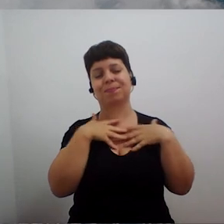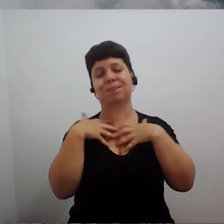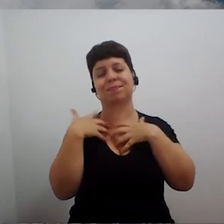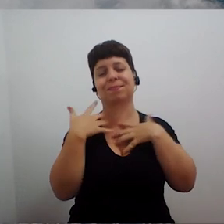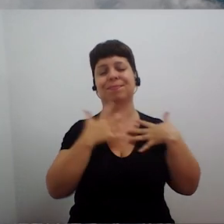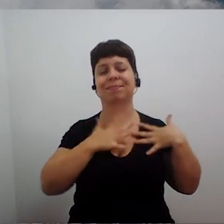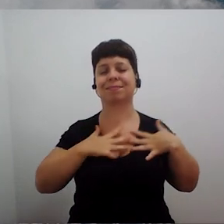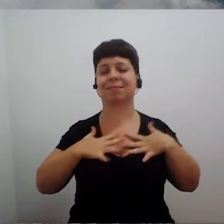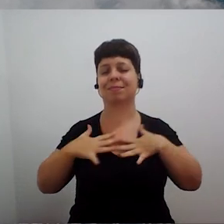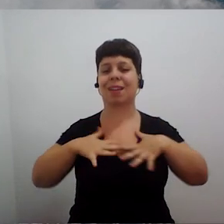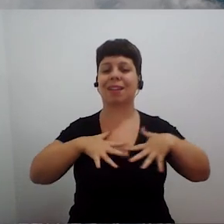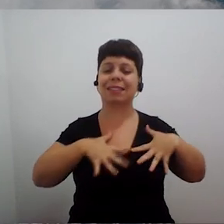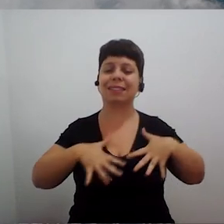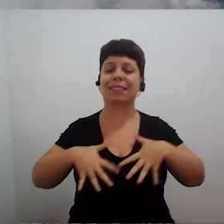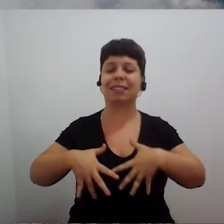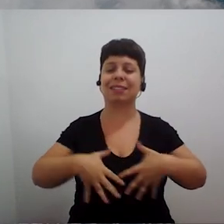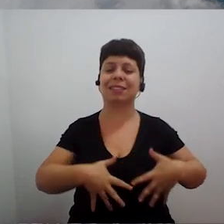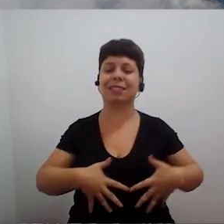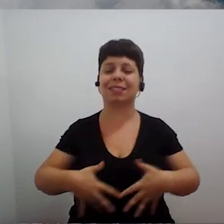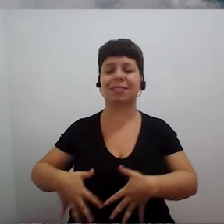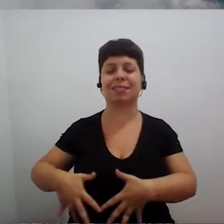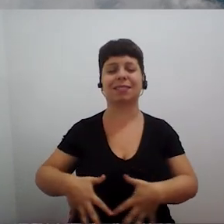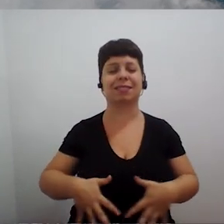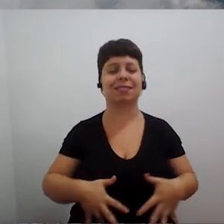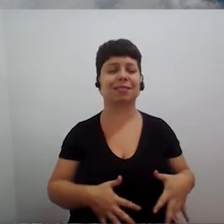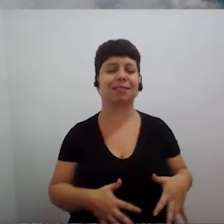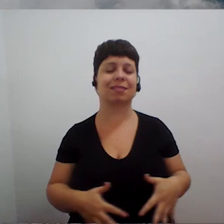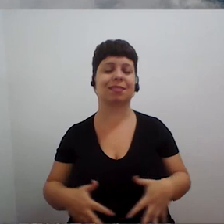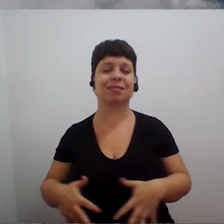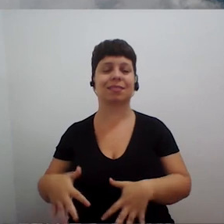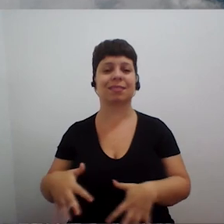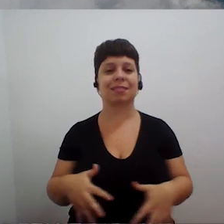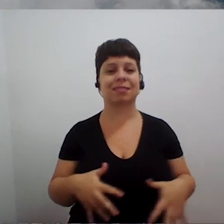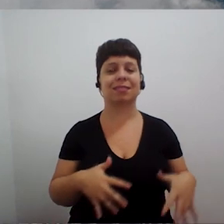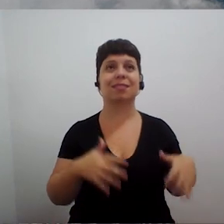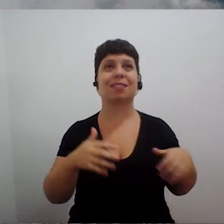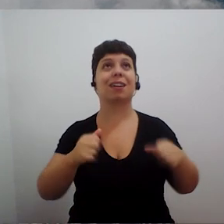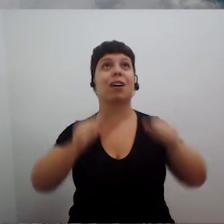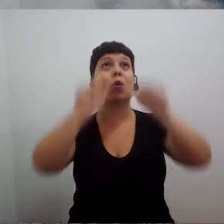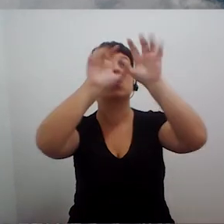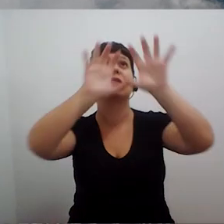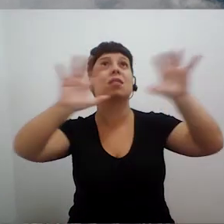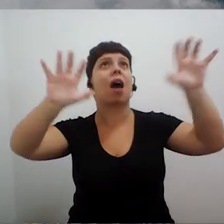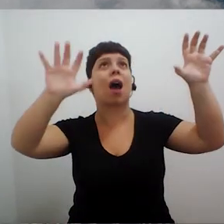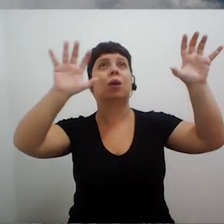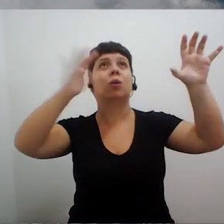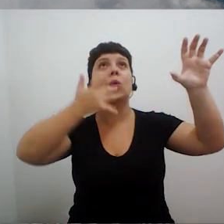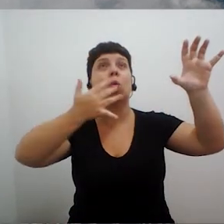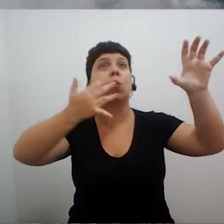O corpo todo estremece Muda a cor, do céu do luar